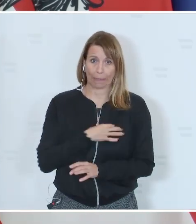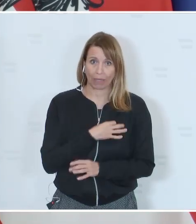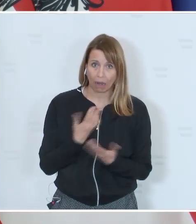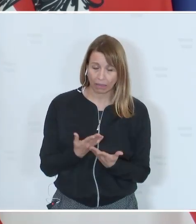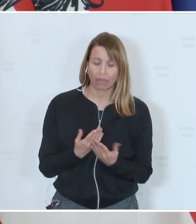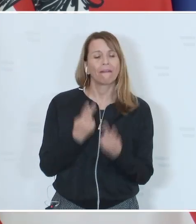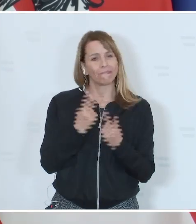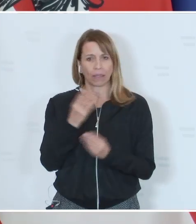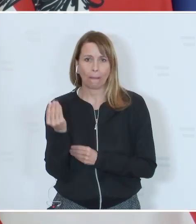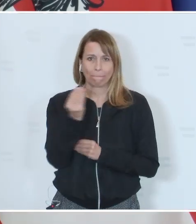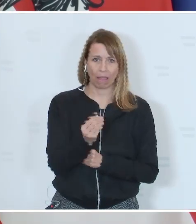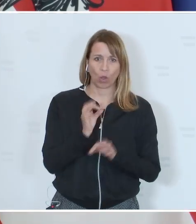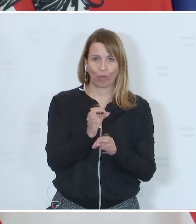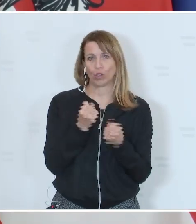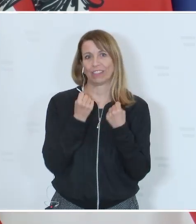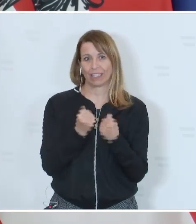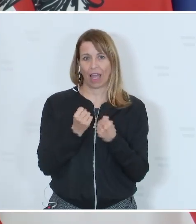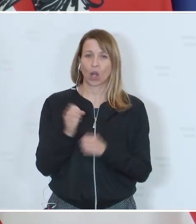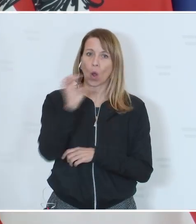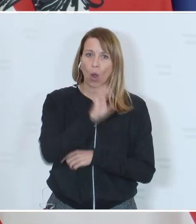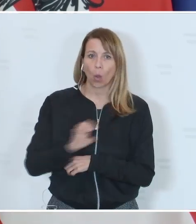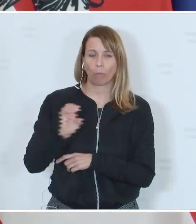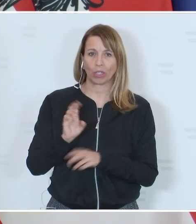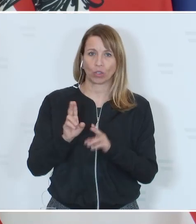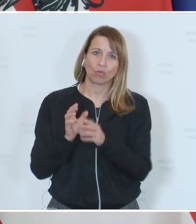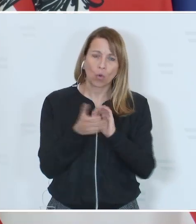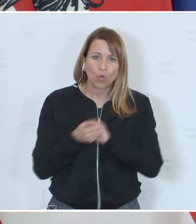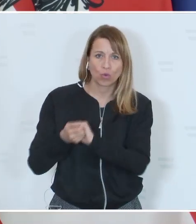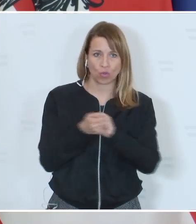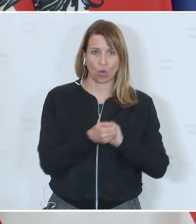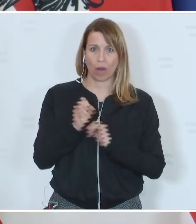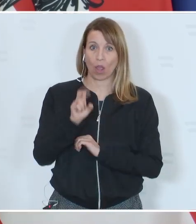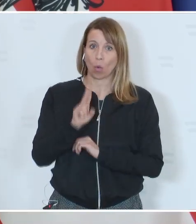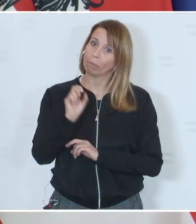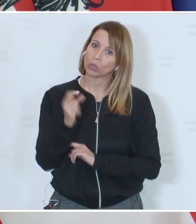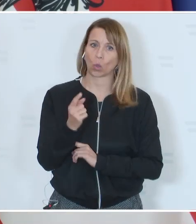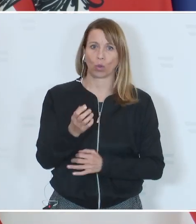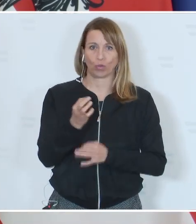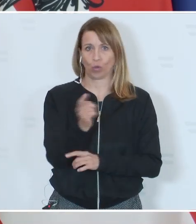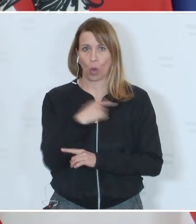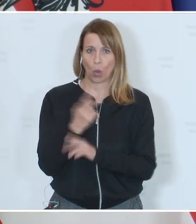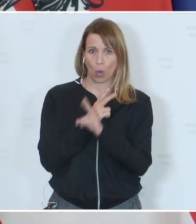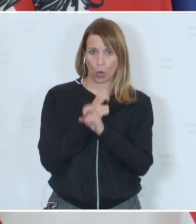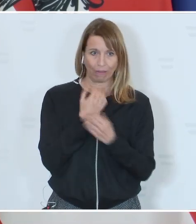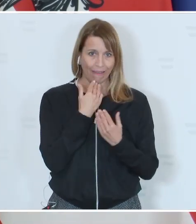zu leisten für die Sicherheit in der Europäischen Union und vor allem auch für Österreich.